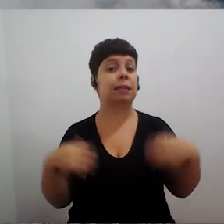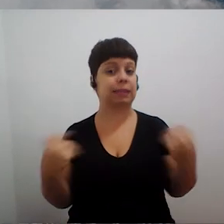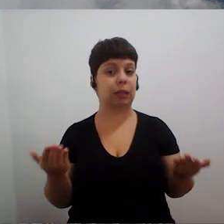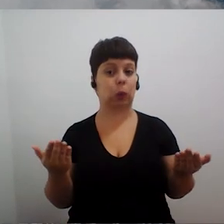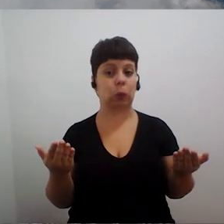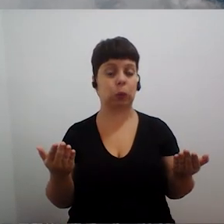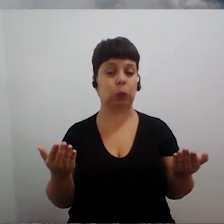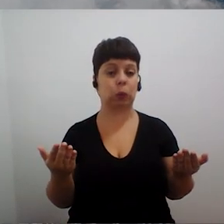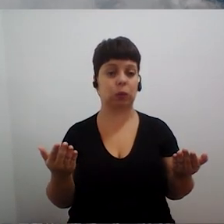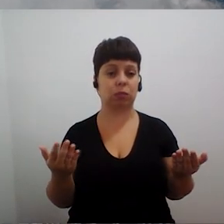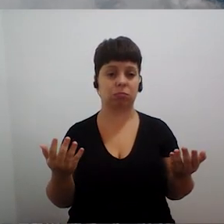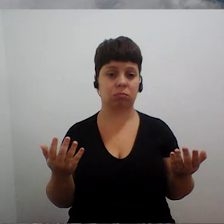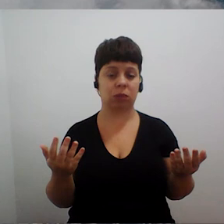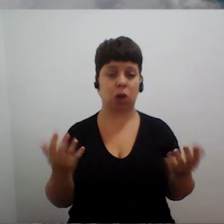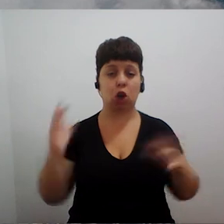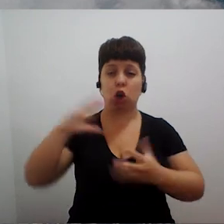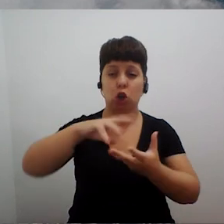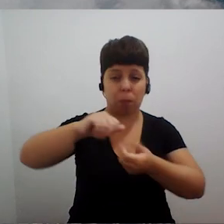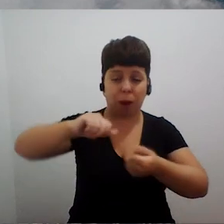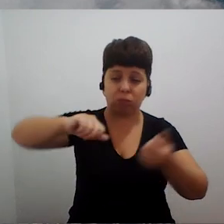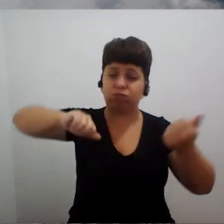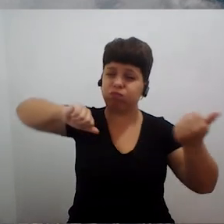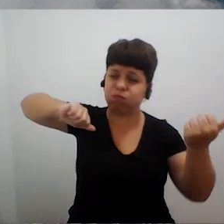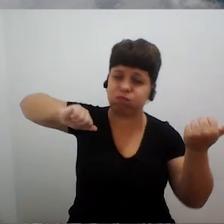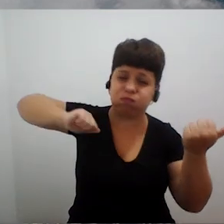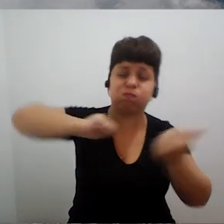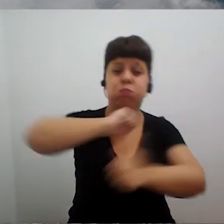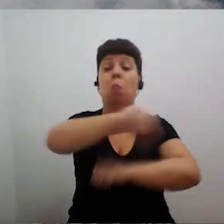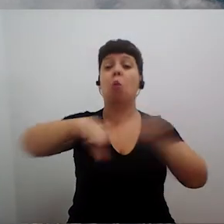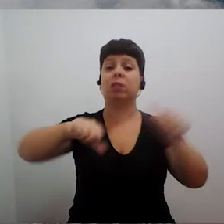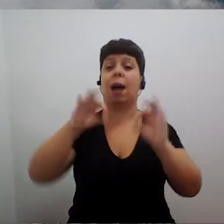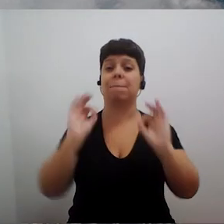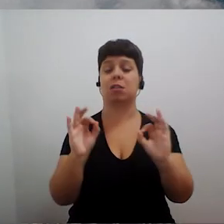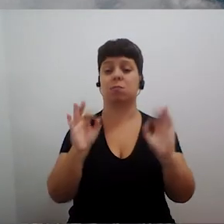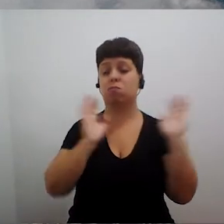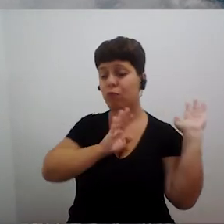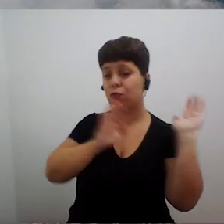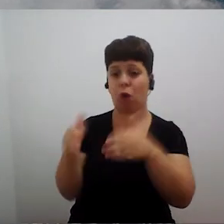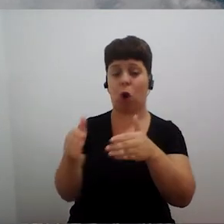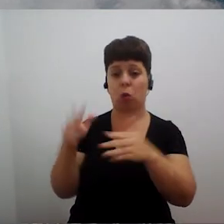então uma conversão ecológica global nos leva compromissos efetivos do cuidado da água